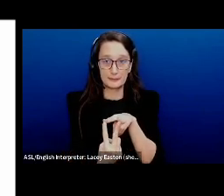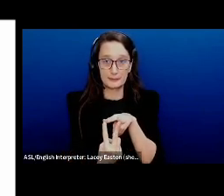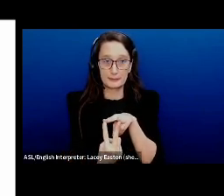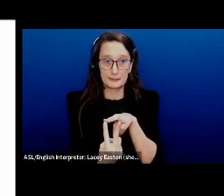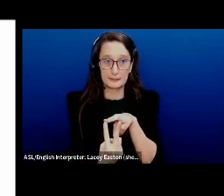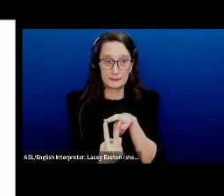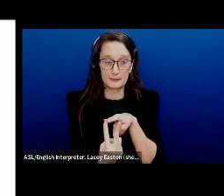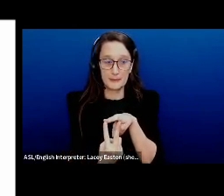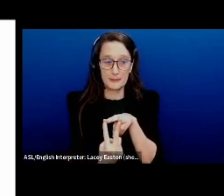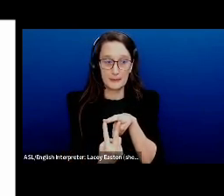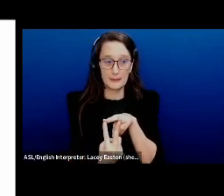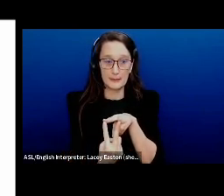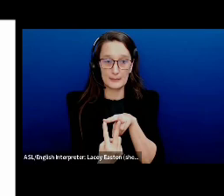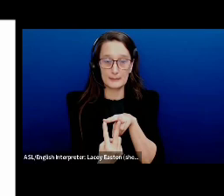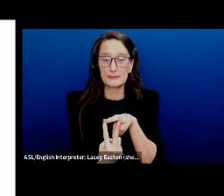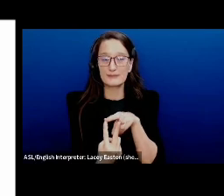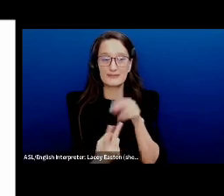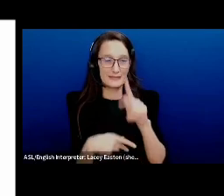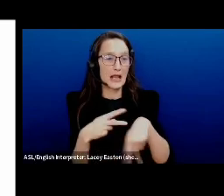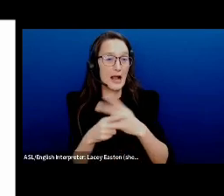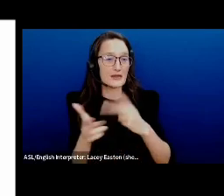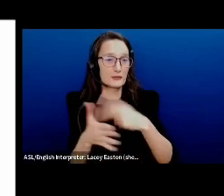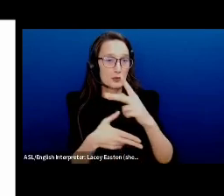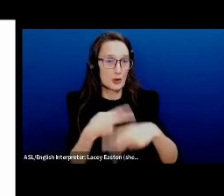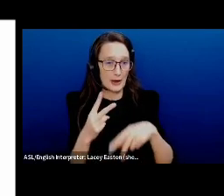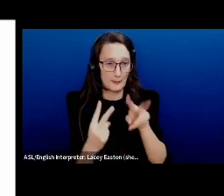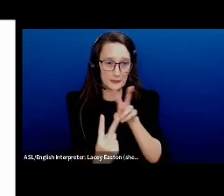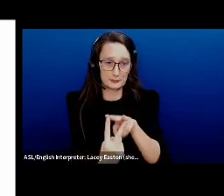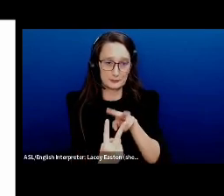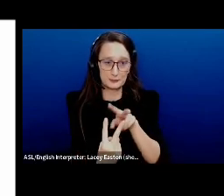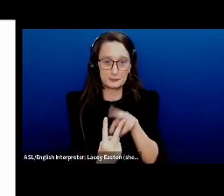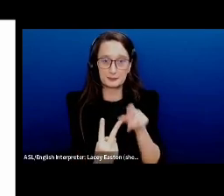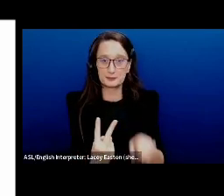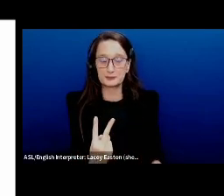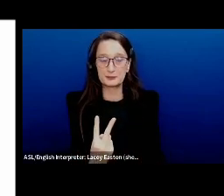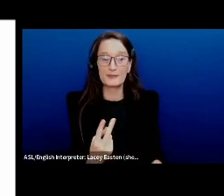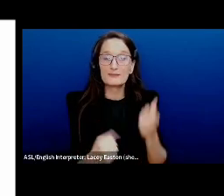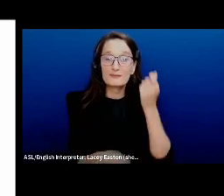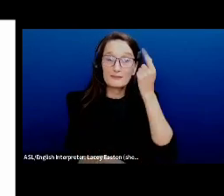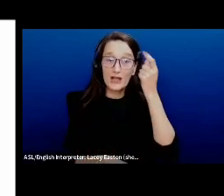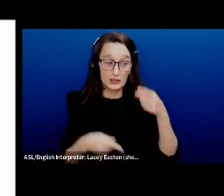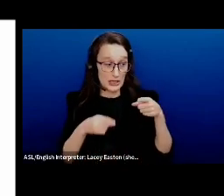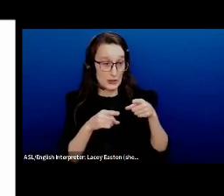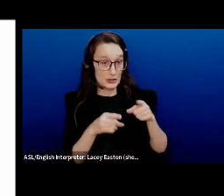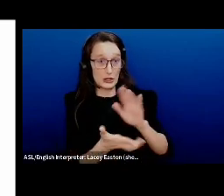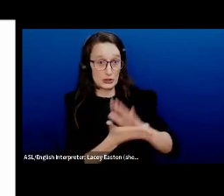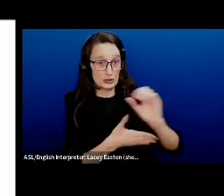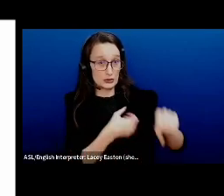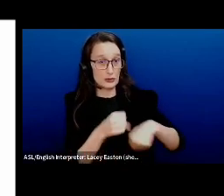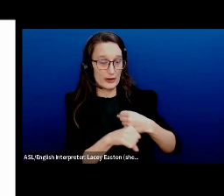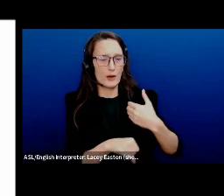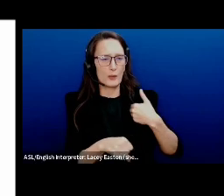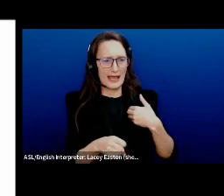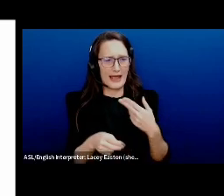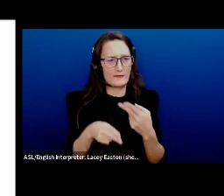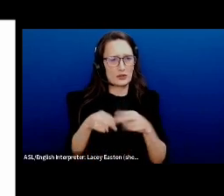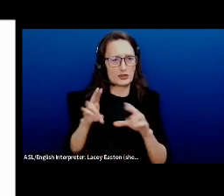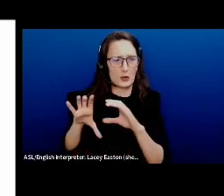tipos principales de programas. A lo largo del año escolar, ofrecemos cursos cortos, que suelen ser de